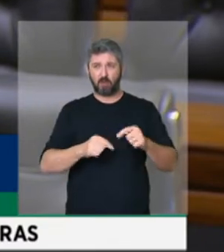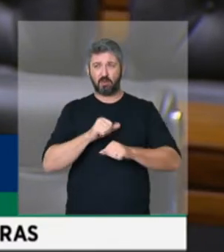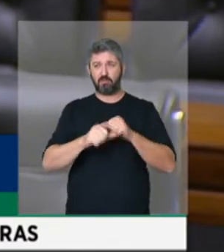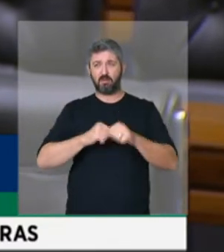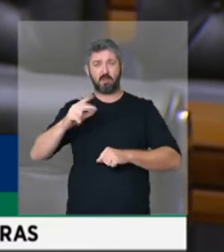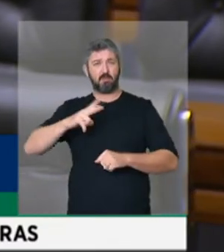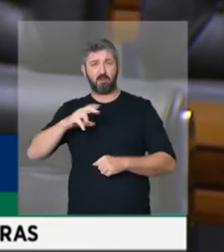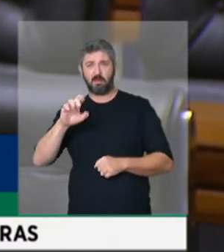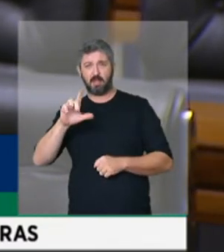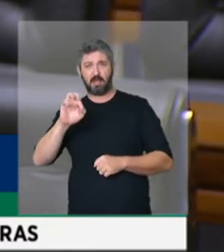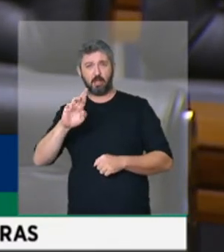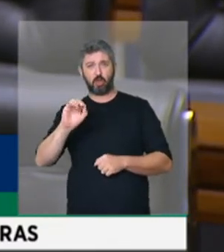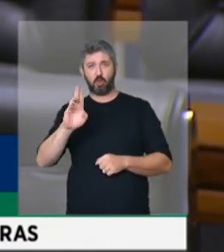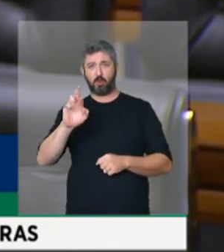PORQUE ENERGIA É SOBERANIA ENERGIA É ESSENCIAL PARA A